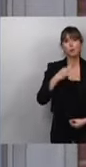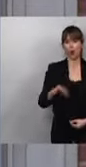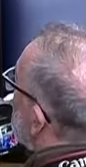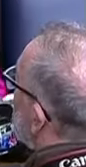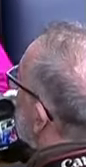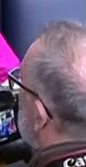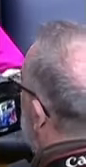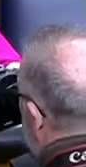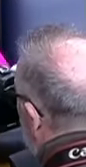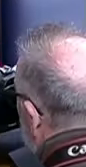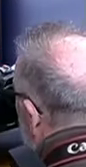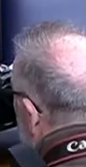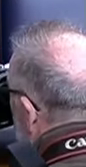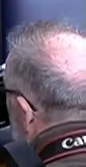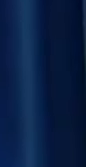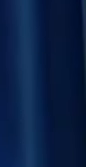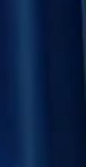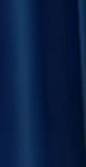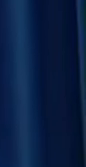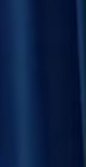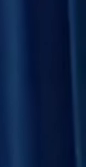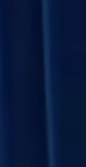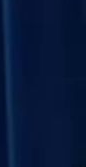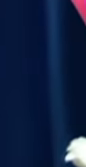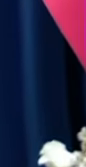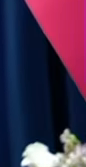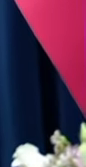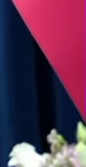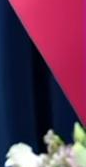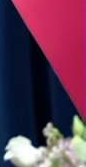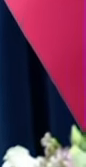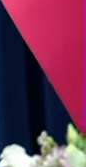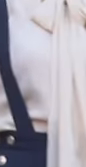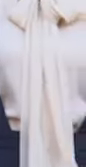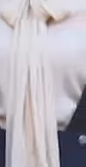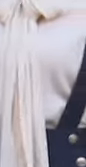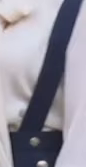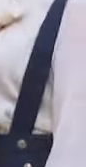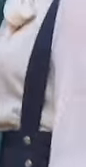o sea es que no no hay más igual que lo hacemos todos los españoles que que que habitamos en en